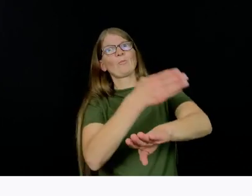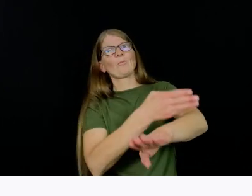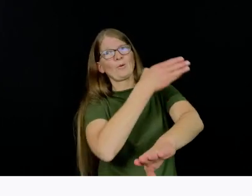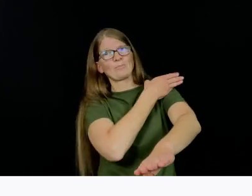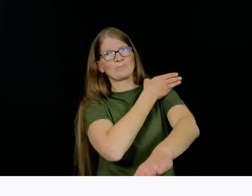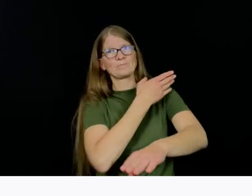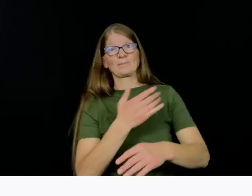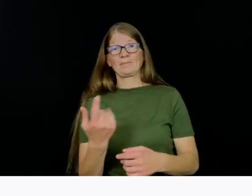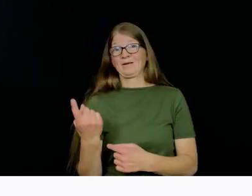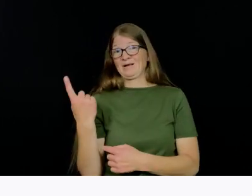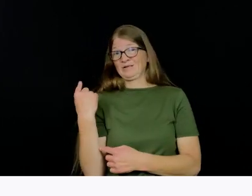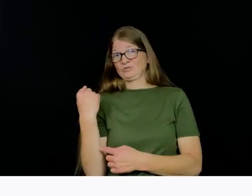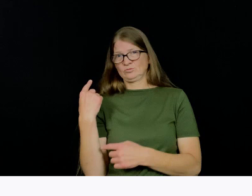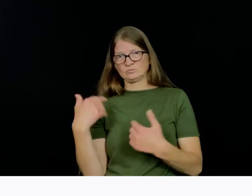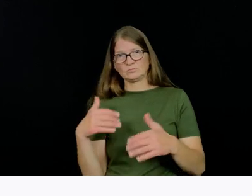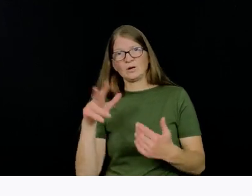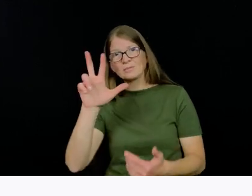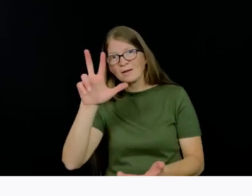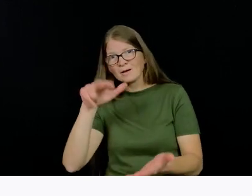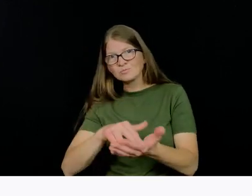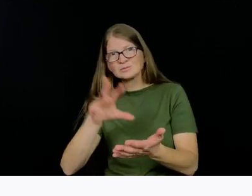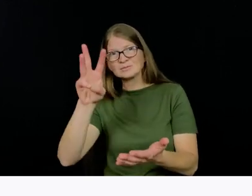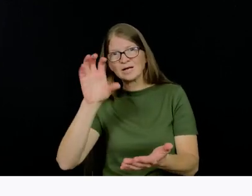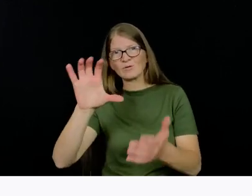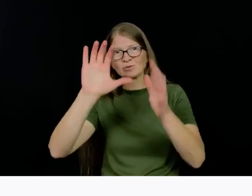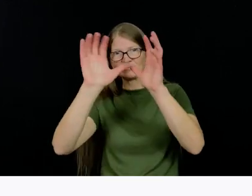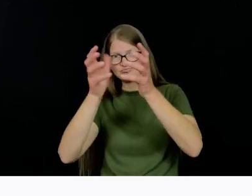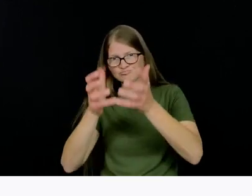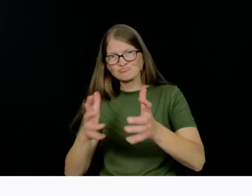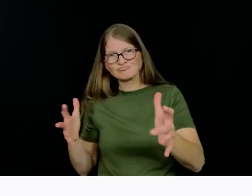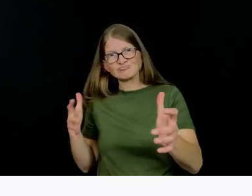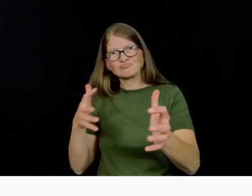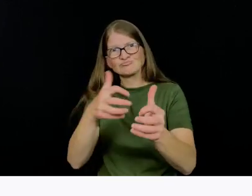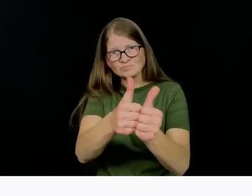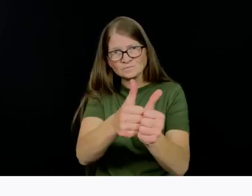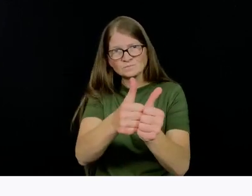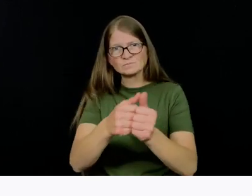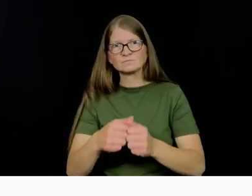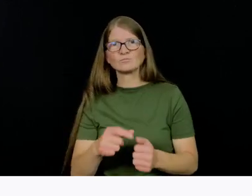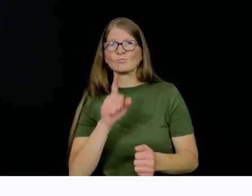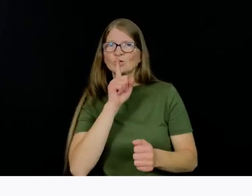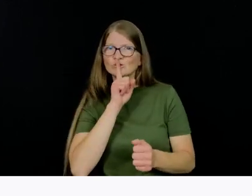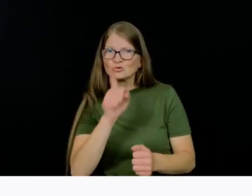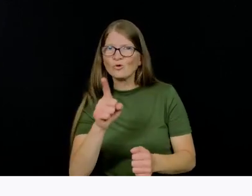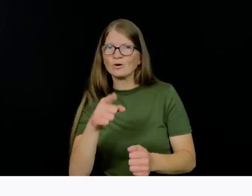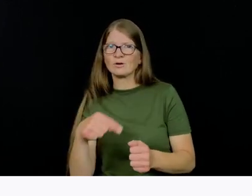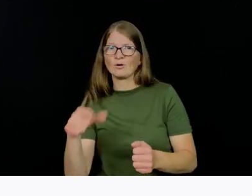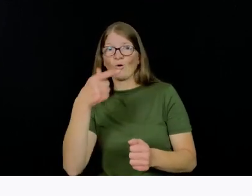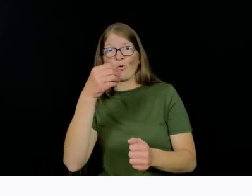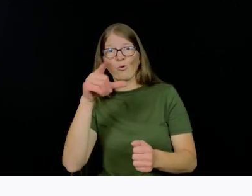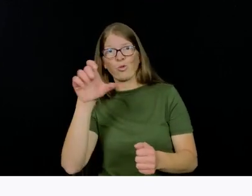خلال العام الماضي فقط، أجرينا ما يزيد عن 3600 تحديث لجعل Google أكثر فائدة